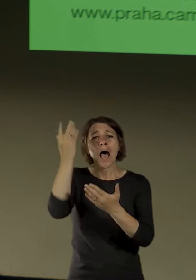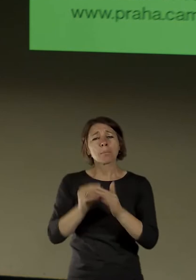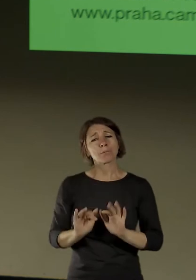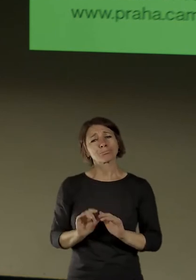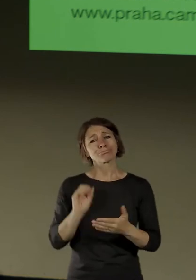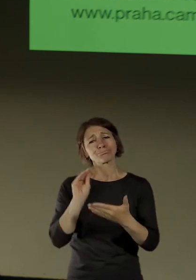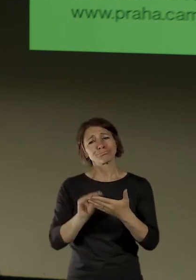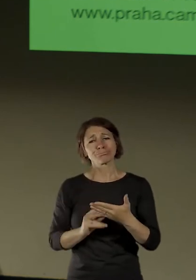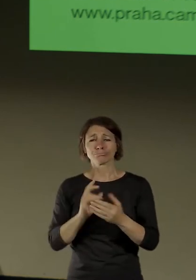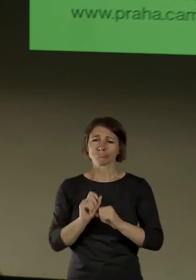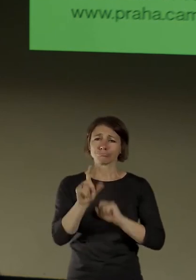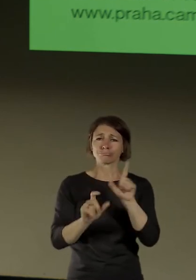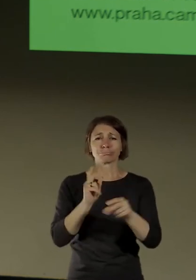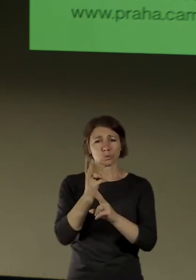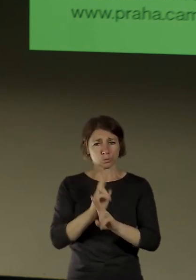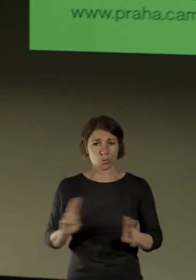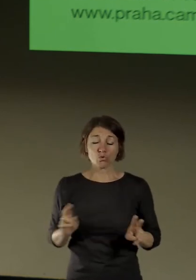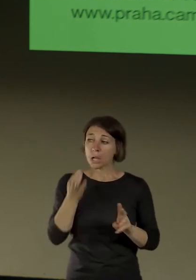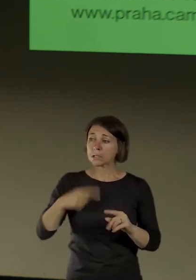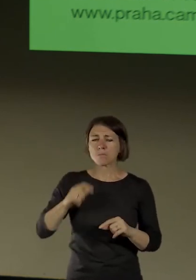Takže pokud byste se rozhodli, že budete připomínkovat třeba zahrádkářskou